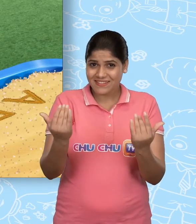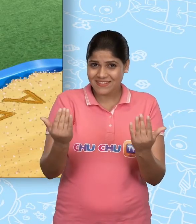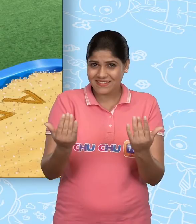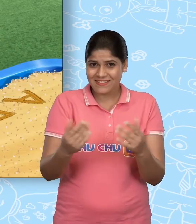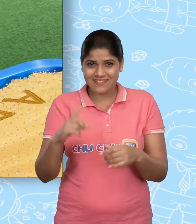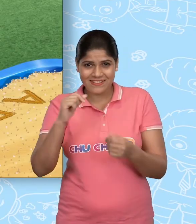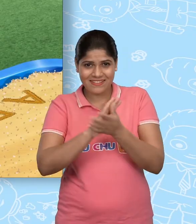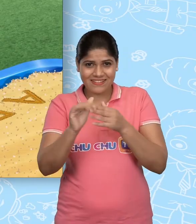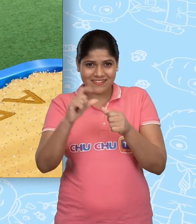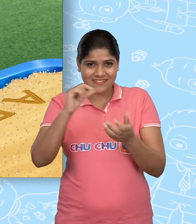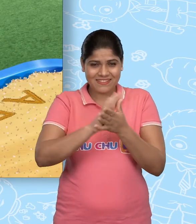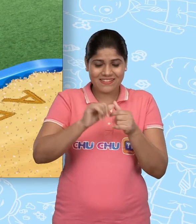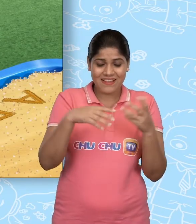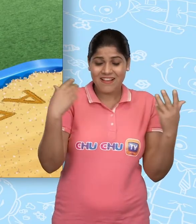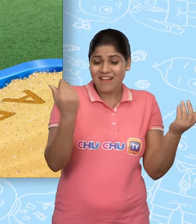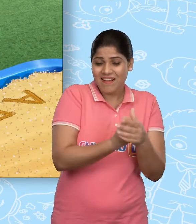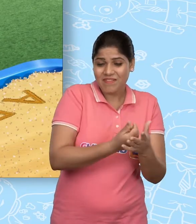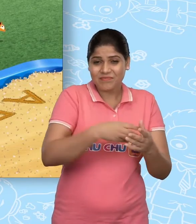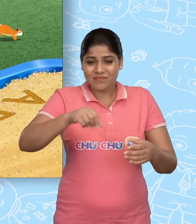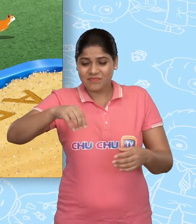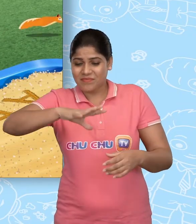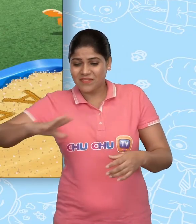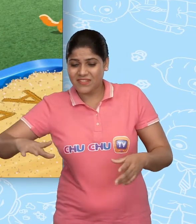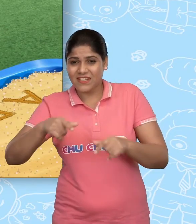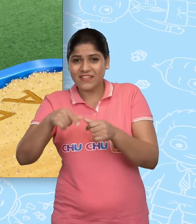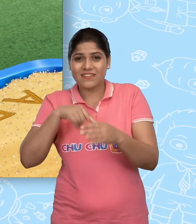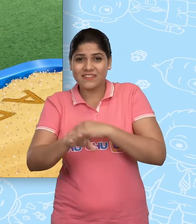चलो आओ ChaCha अब हम मिट्टी में अक्षर लिखते हैं।